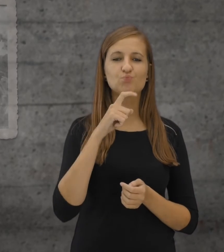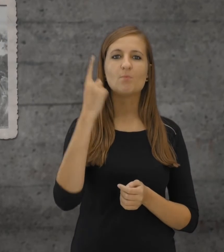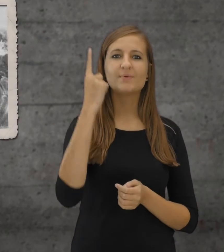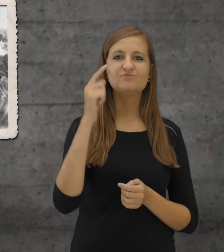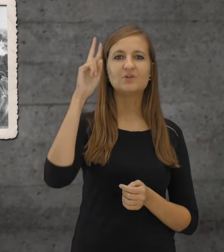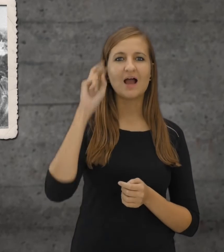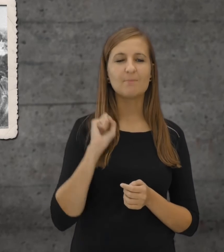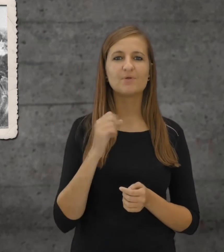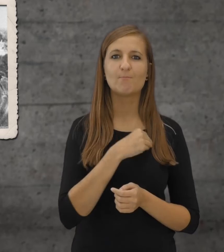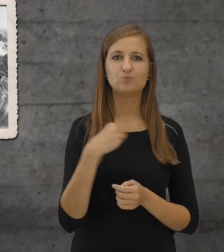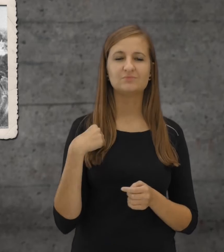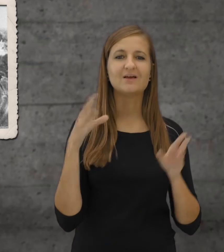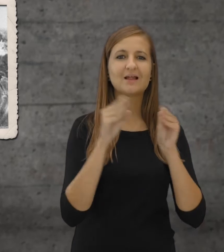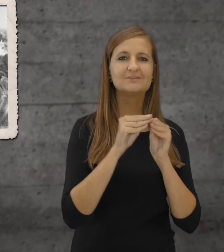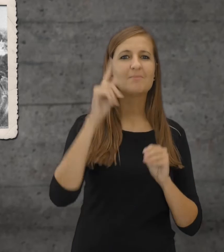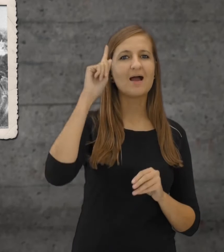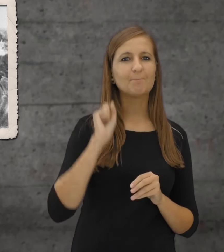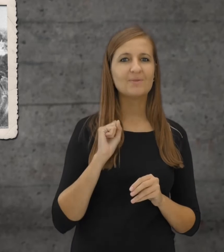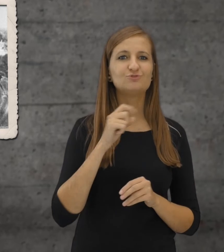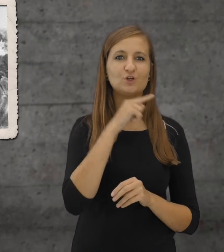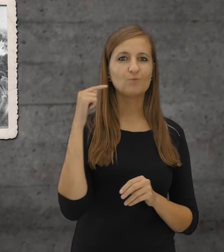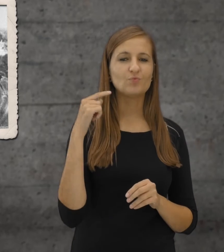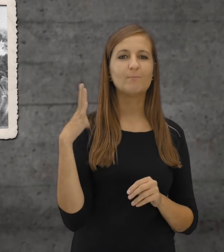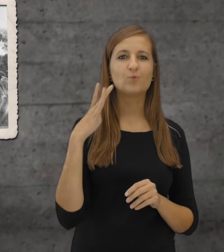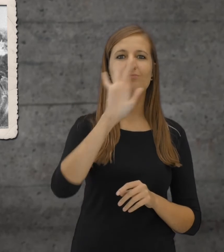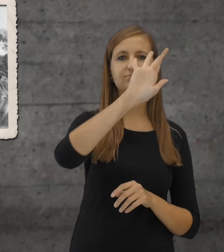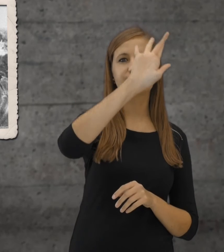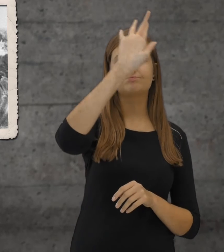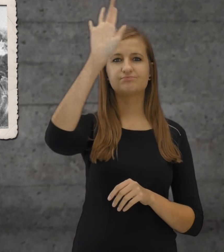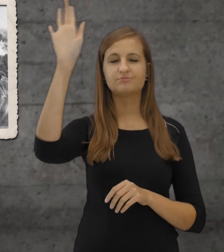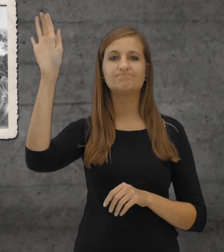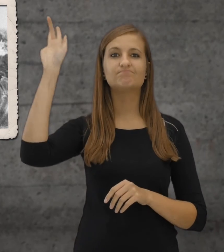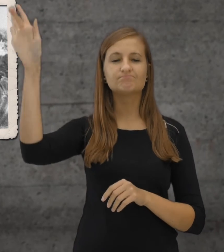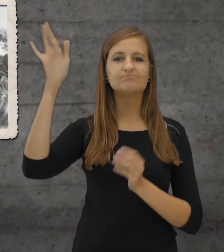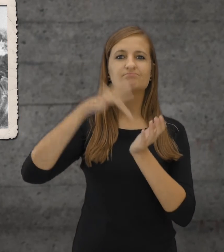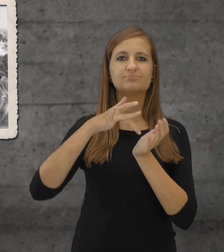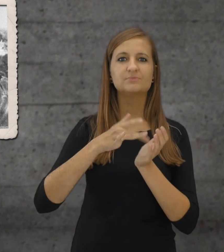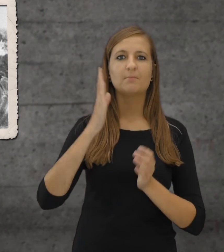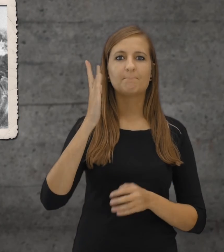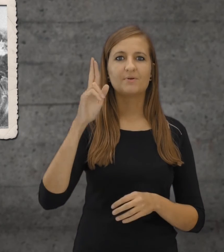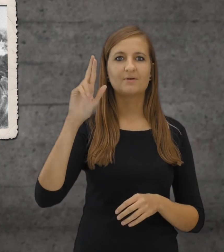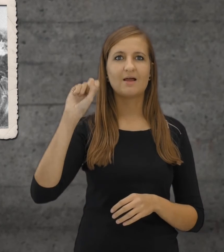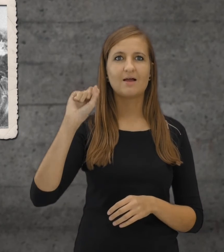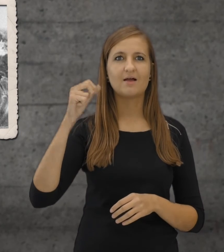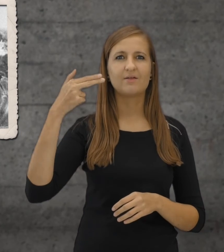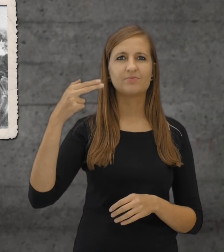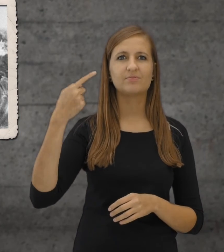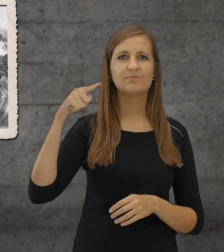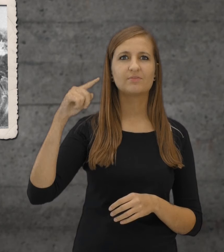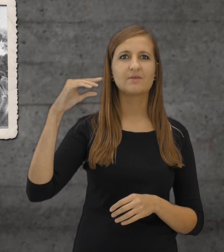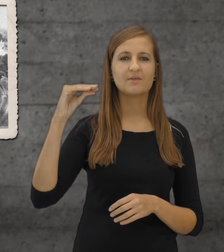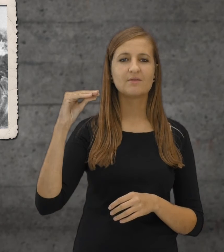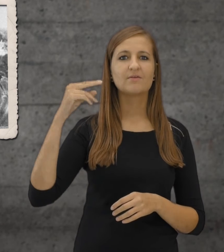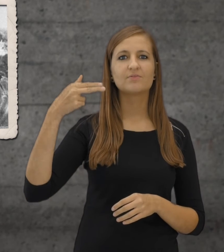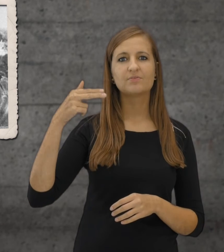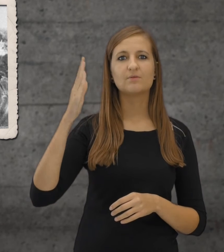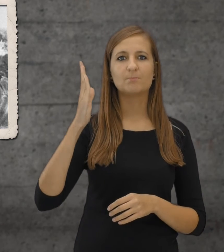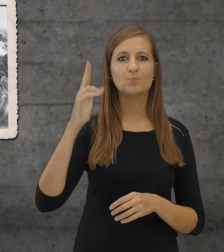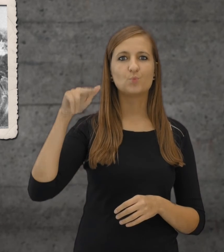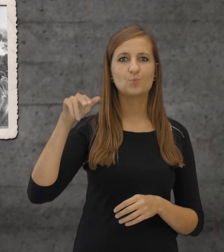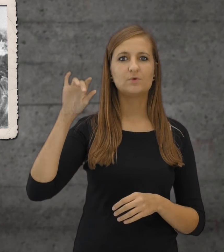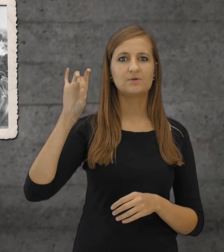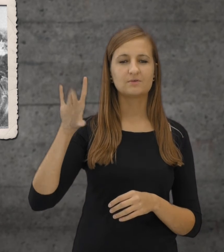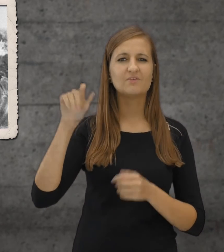W kwietniu I Armia Polska wraz z I Armią Czerwoną przedostali się do Branderburgii, gdzie stoczyli bitwę.